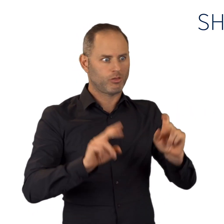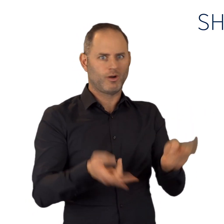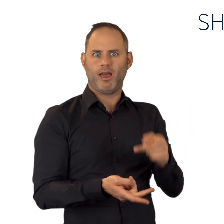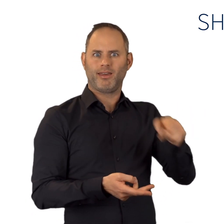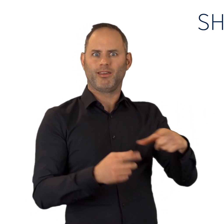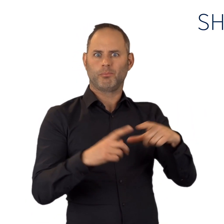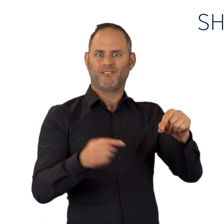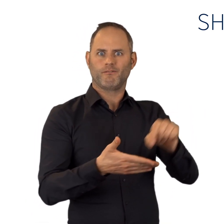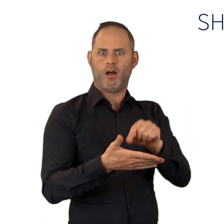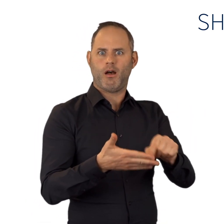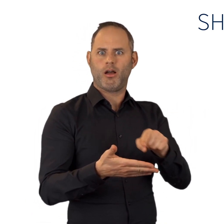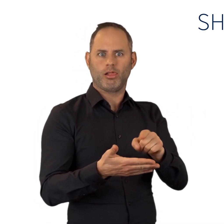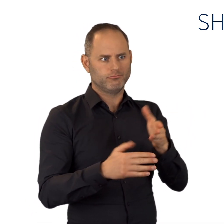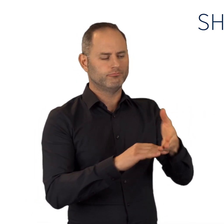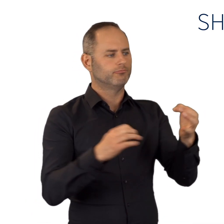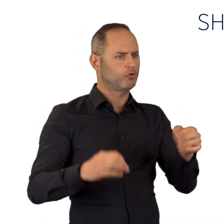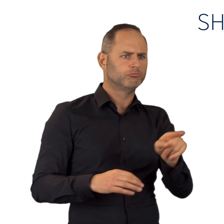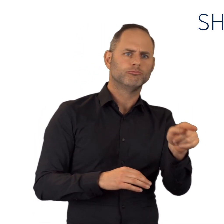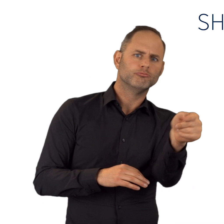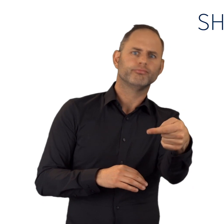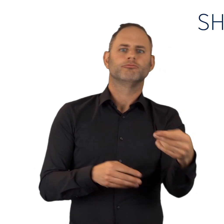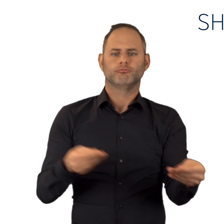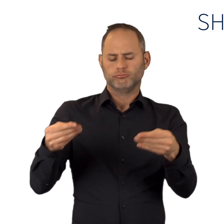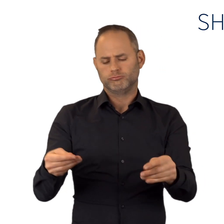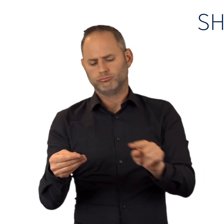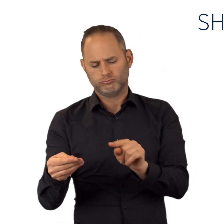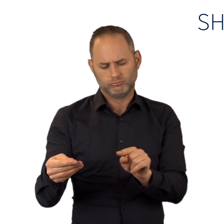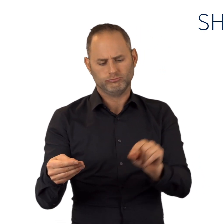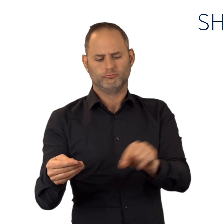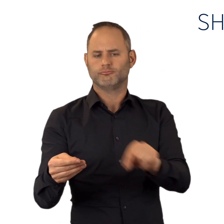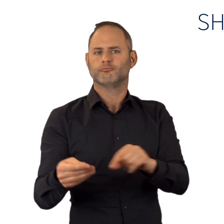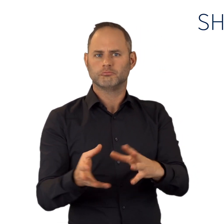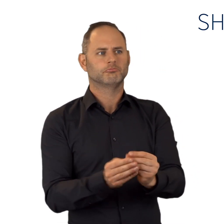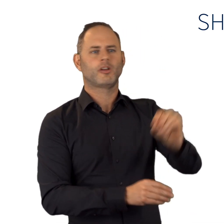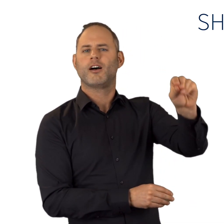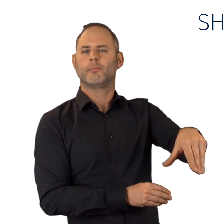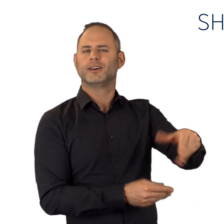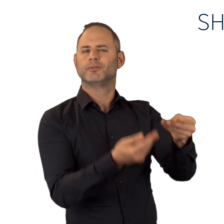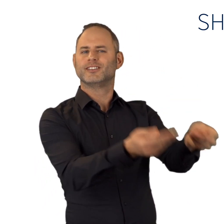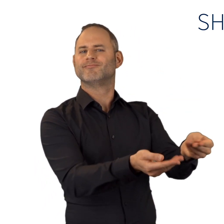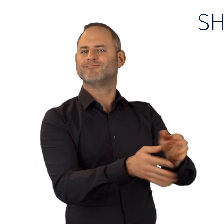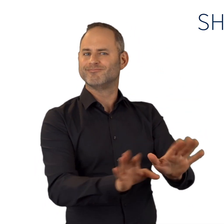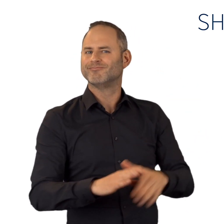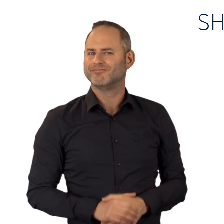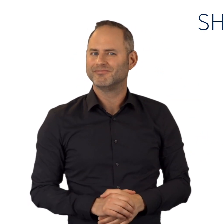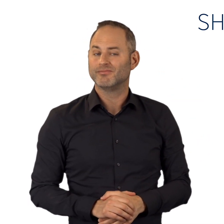kann die Briefwahl auch an Ort und Stelle ausüben und den Wahlbrief gleich dort abgeben.